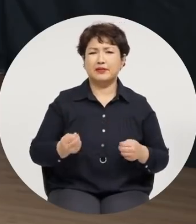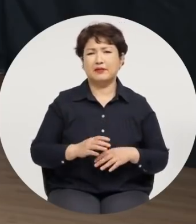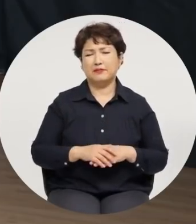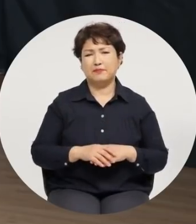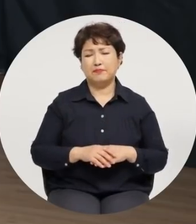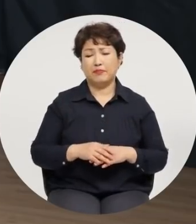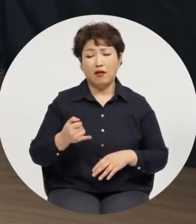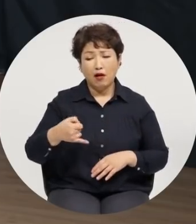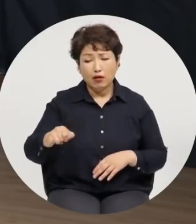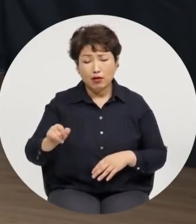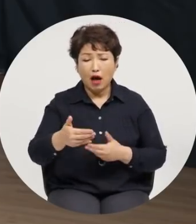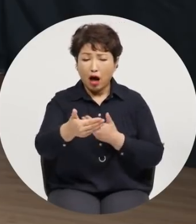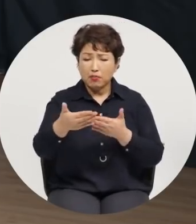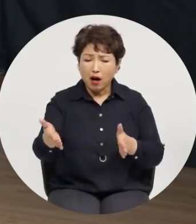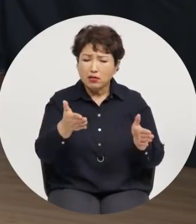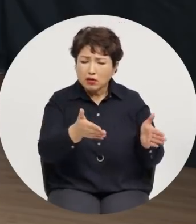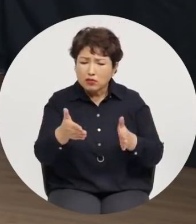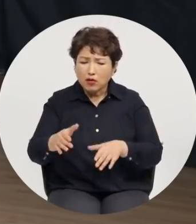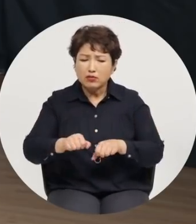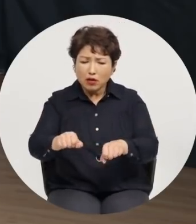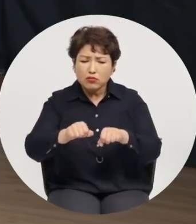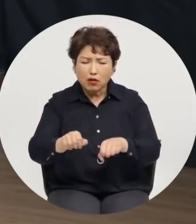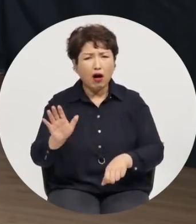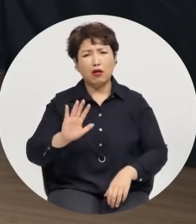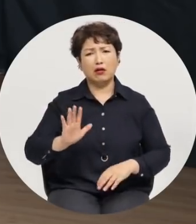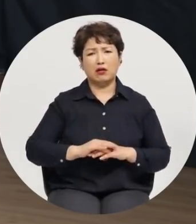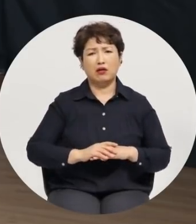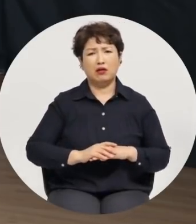아이가 정리 정돈과 방 청소를 하지 않고